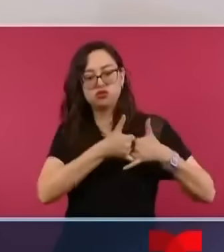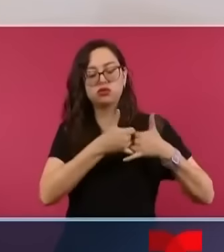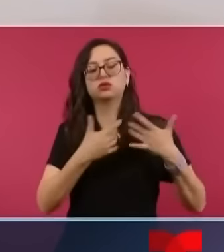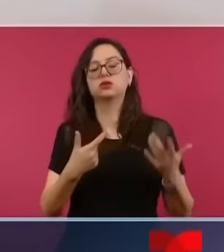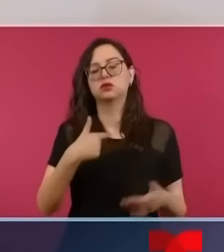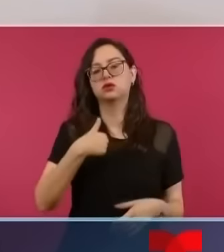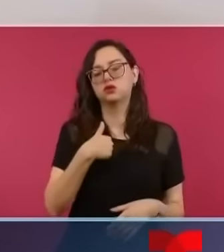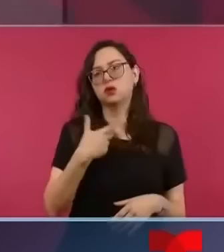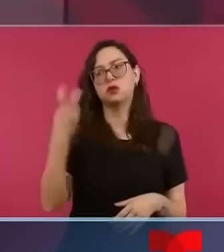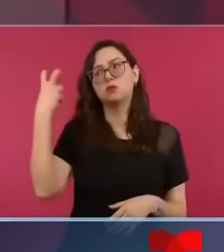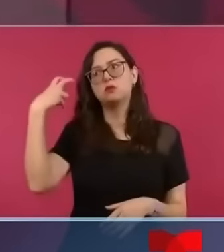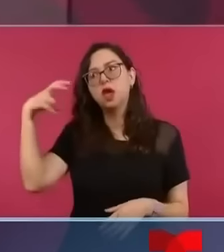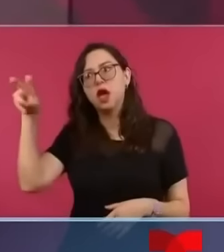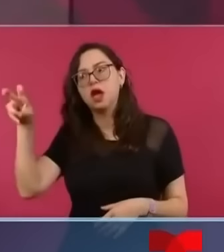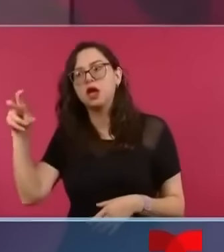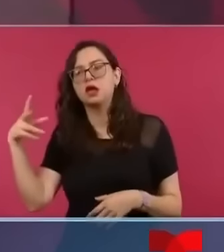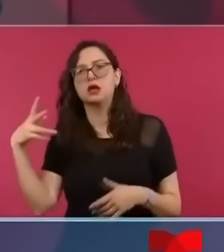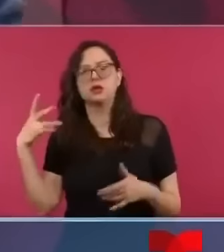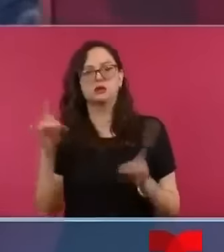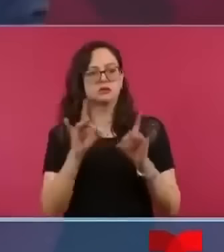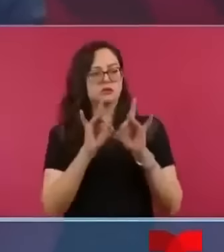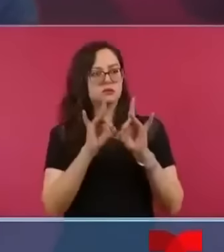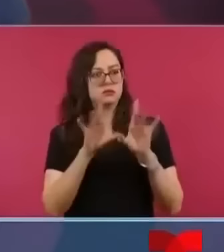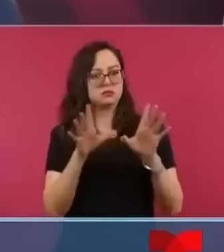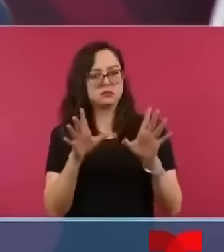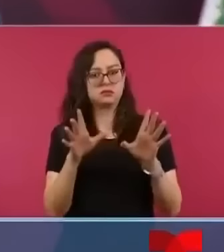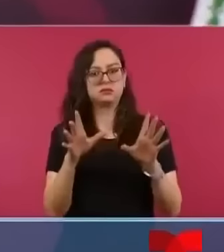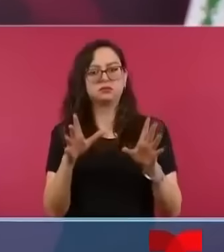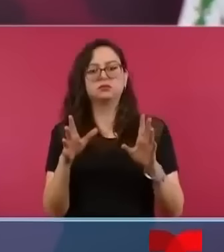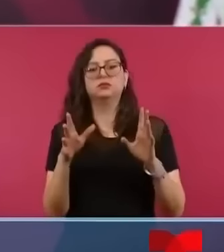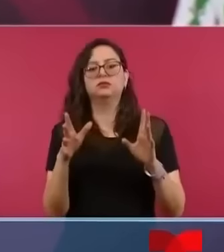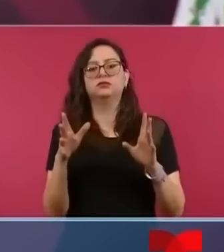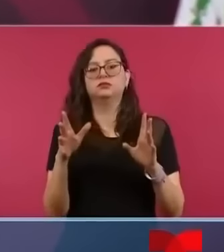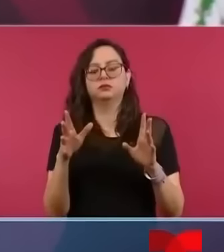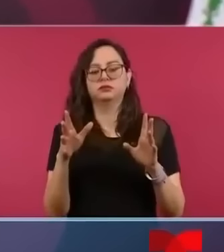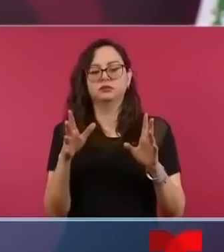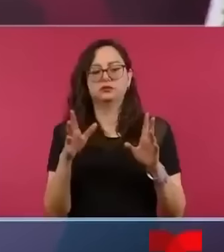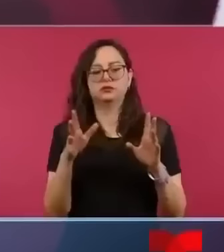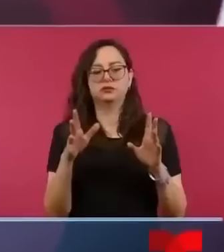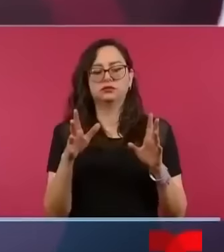AYER HABLE POR TELEFONO CON EL PRESIDENTE BIDEN.